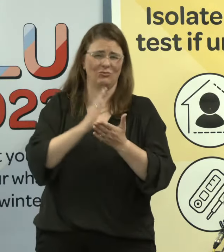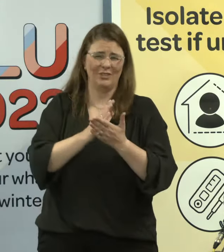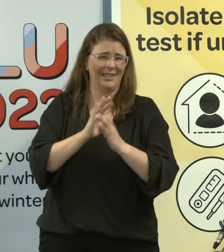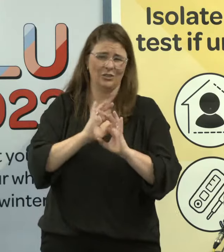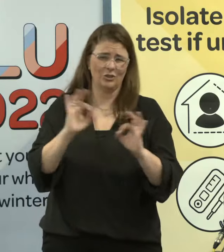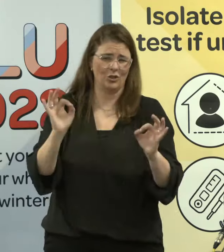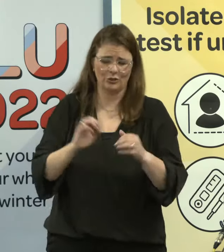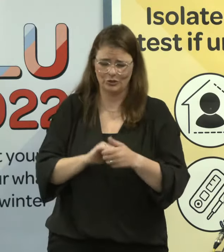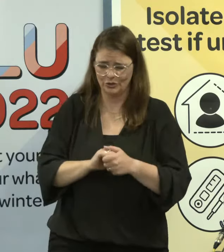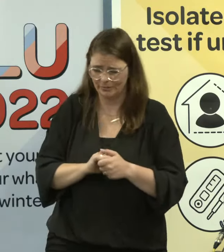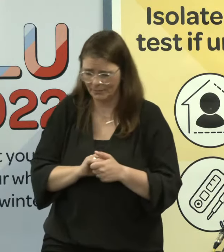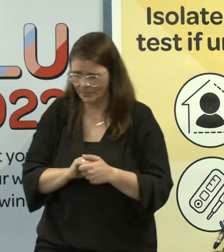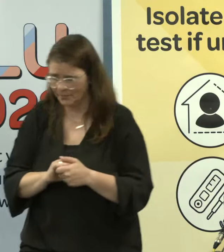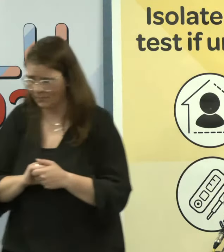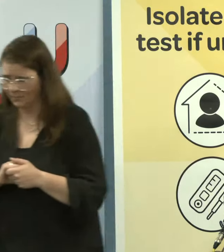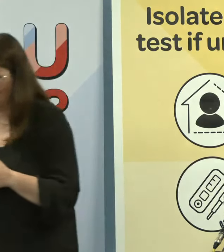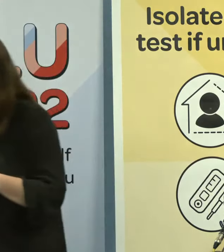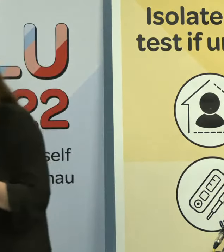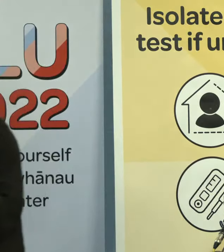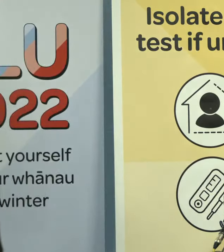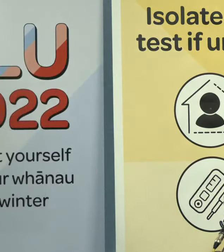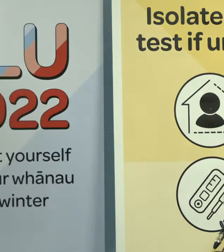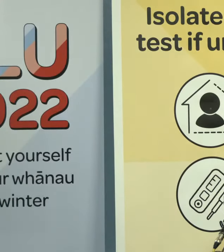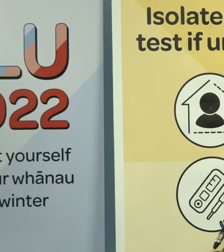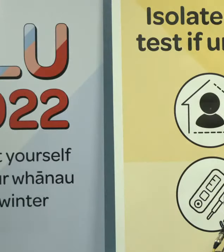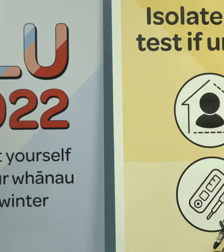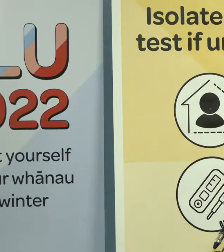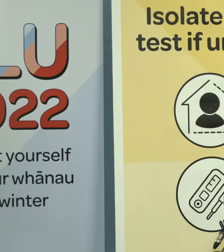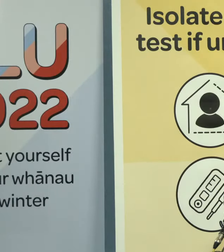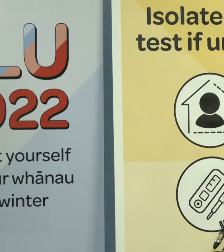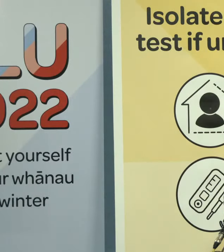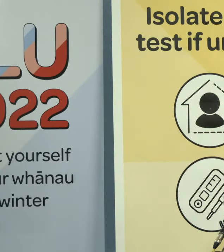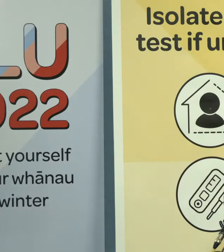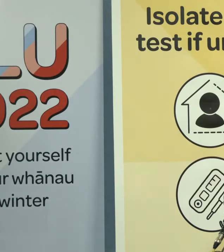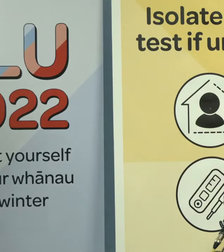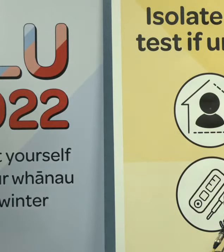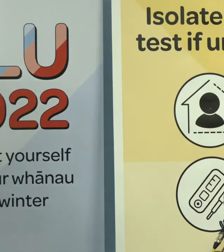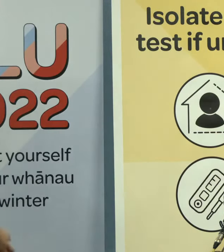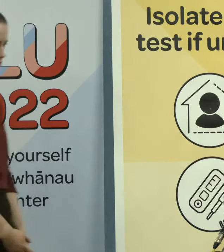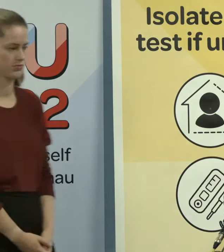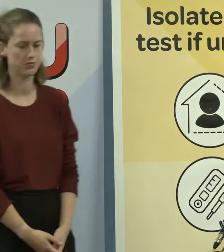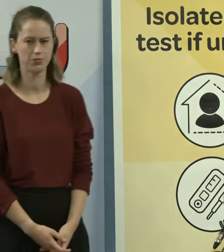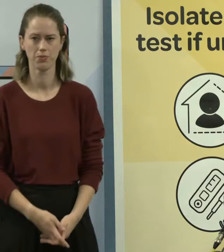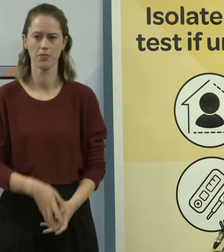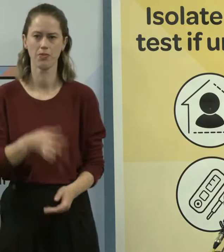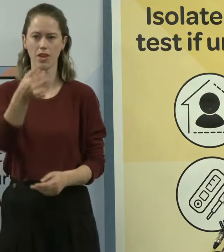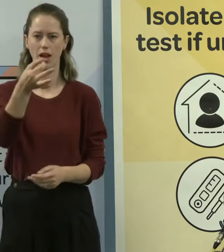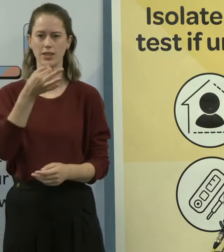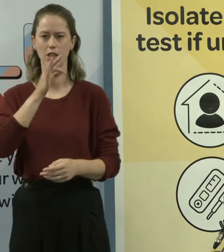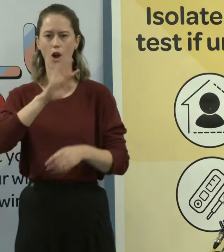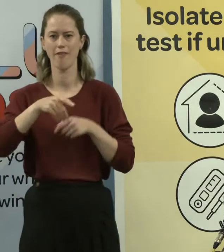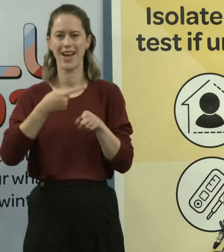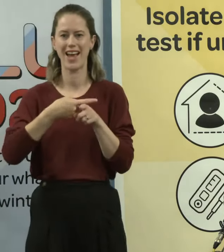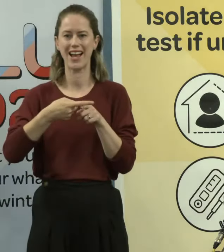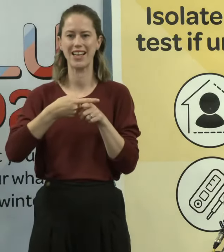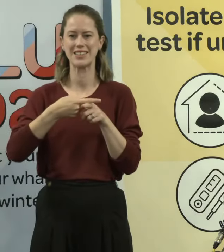te whakautu i Aotearoa nei, ka pai ahau werohia te tangata e